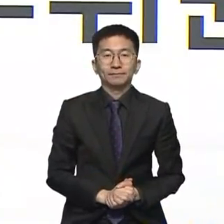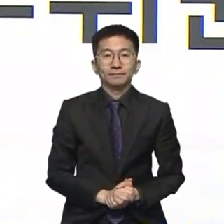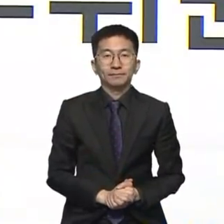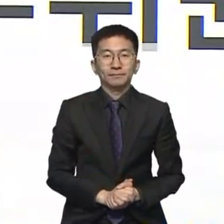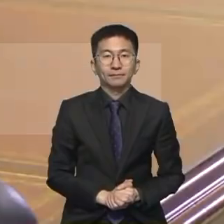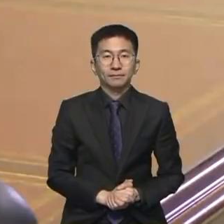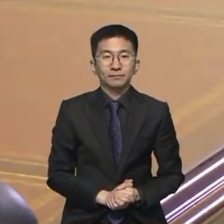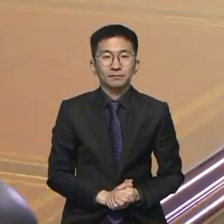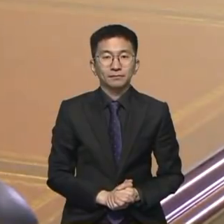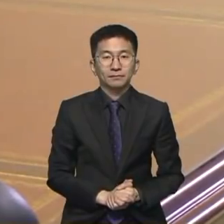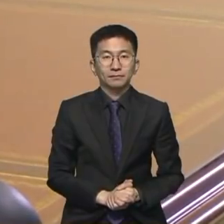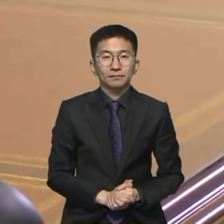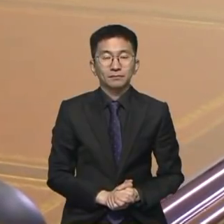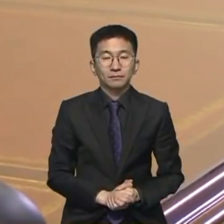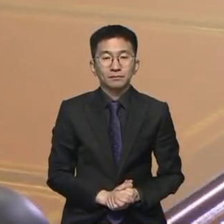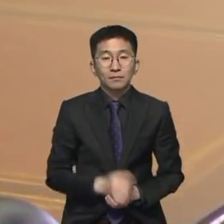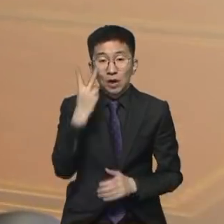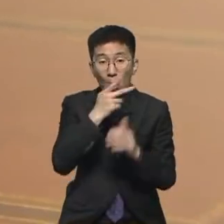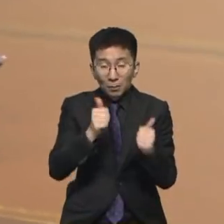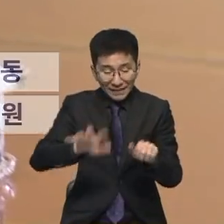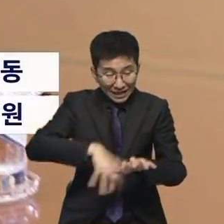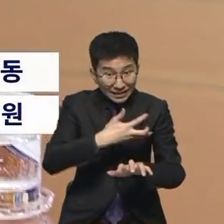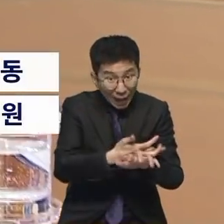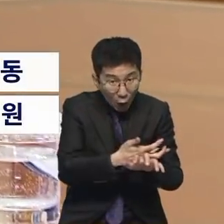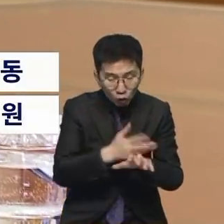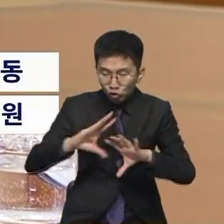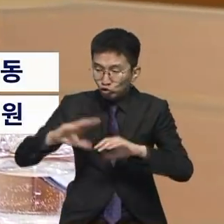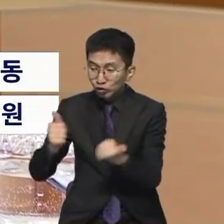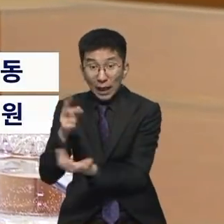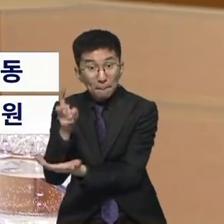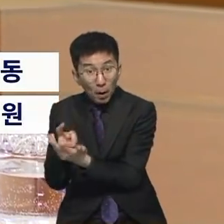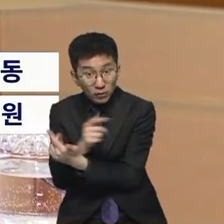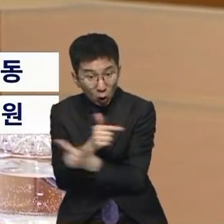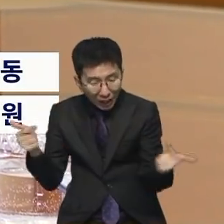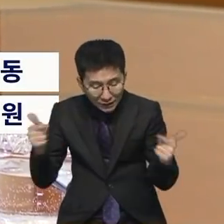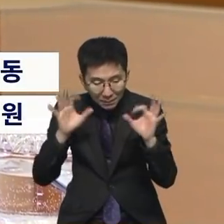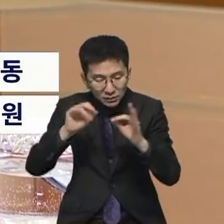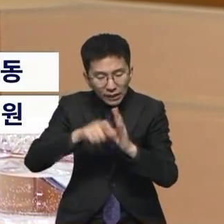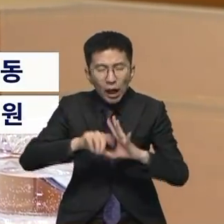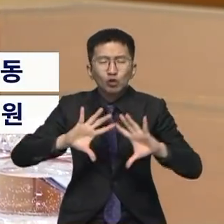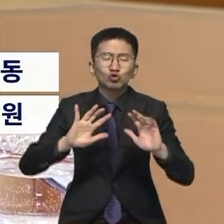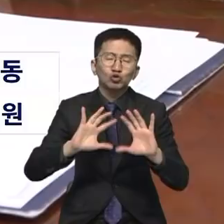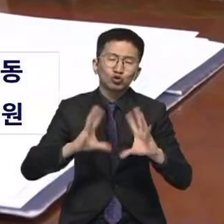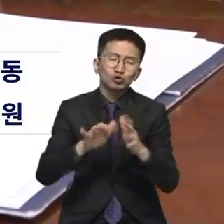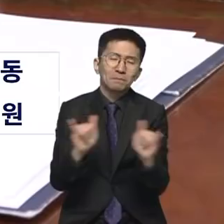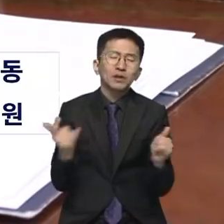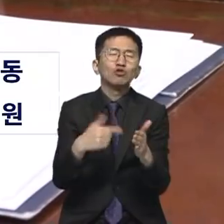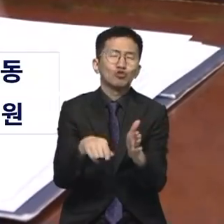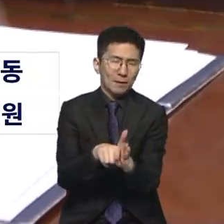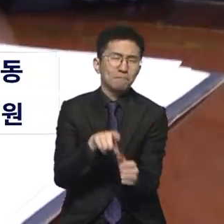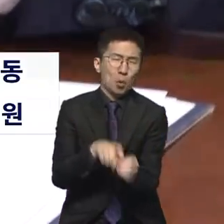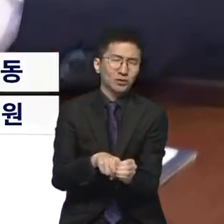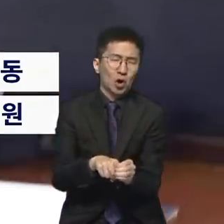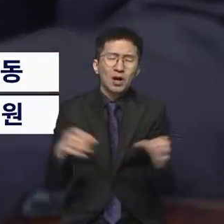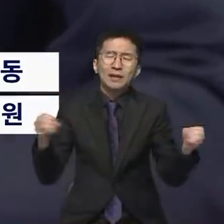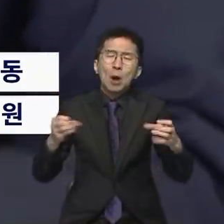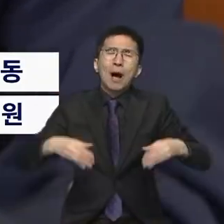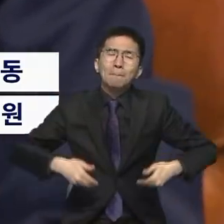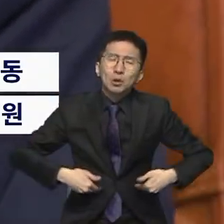(기자) 검찰 개혁과 국회 입법 모두 국민을 위한 것이라며 대화를 독려한 문재인 대통령의 어제 언급이 어느 편을